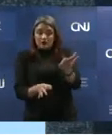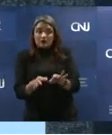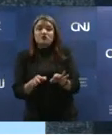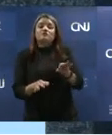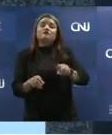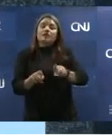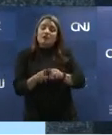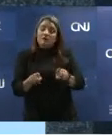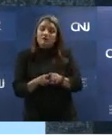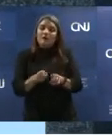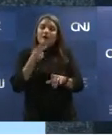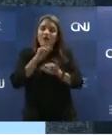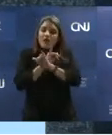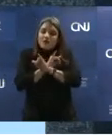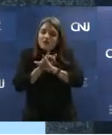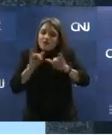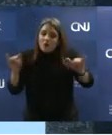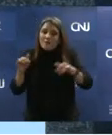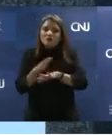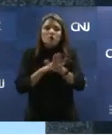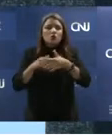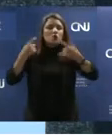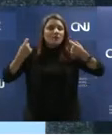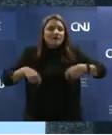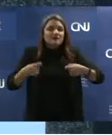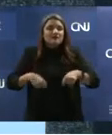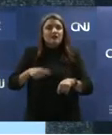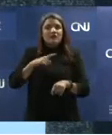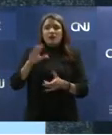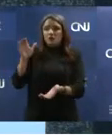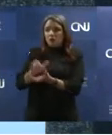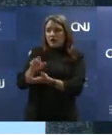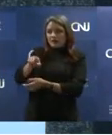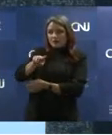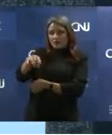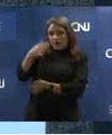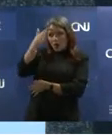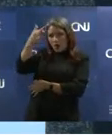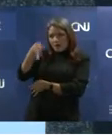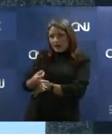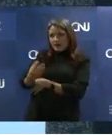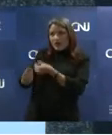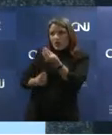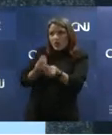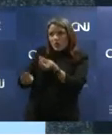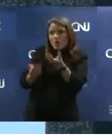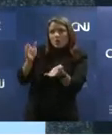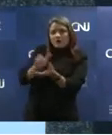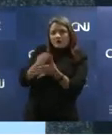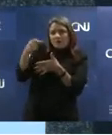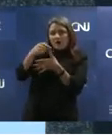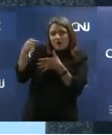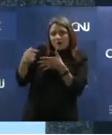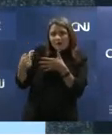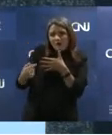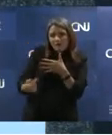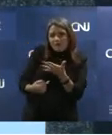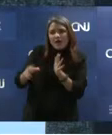necessárias à compreensão do casamento com todos os seus secretários, inclusive com os seus deveres inerentes